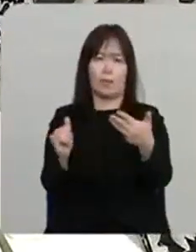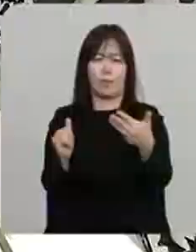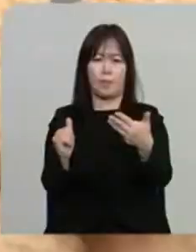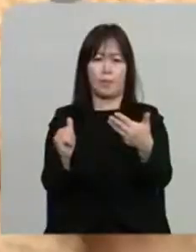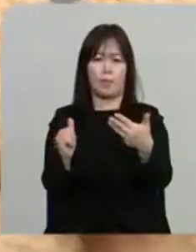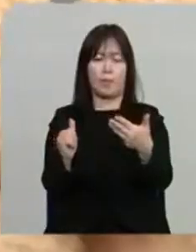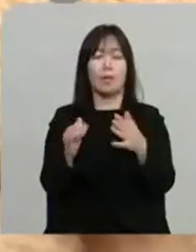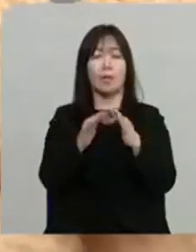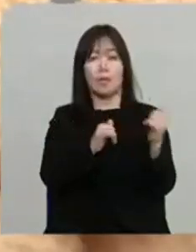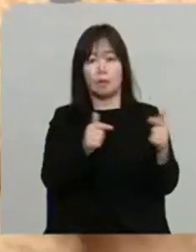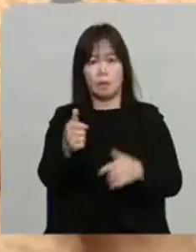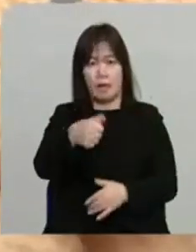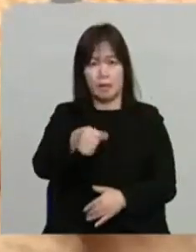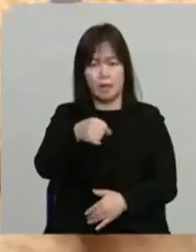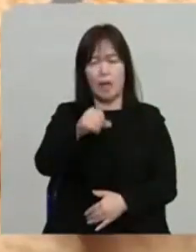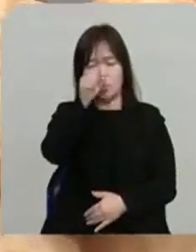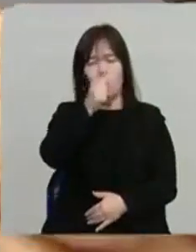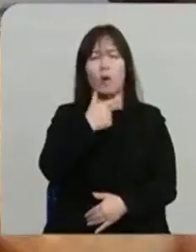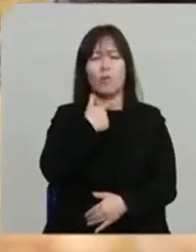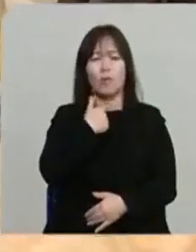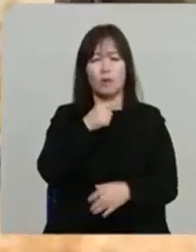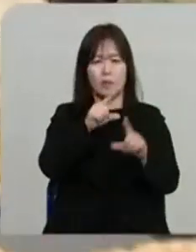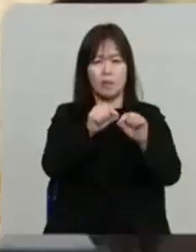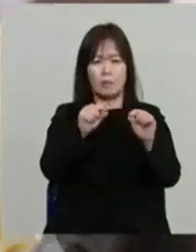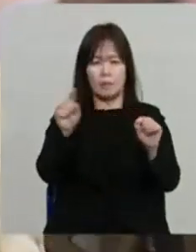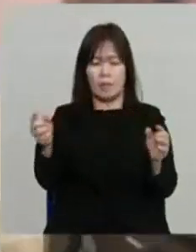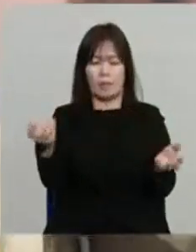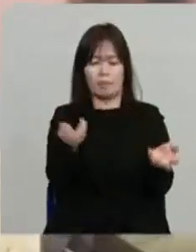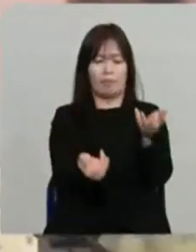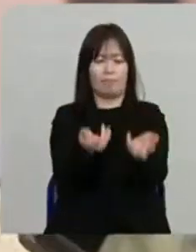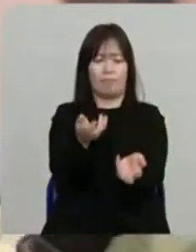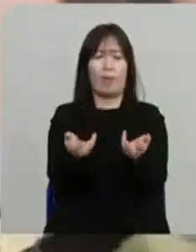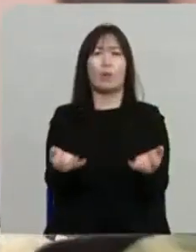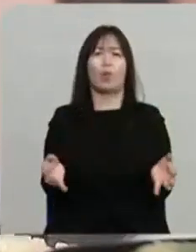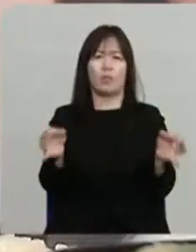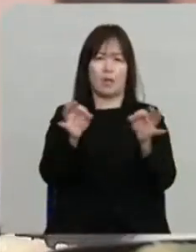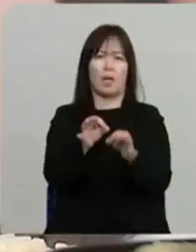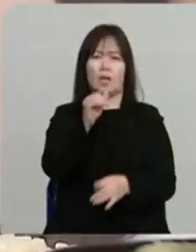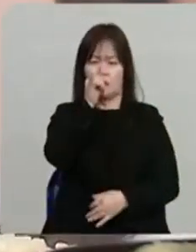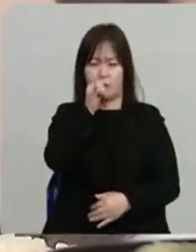유족들은 아들딸이 좋아했던 음식 하나씩 올려 차례상을 차렸습니다.